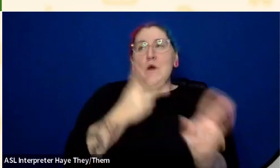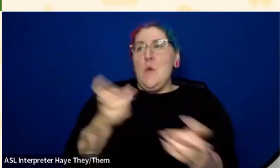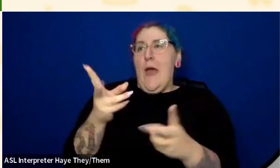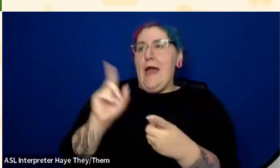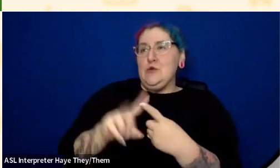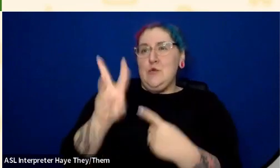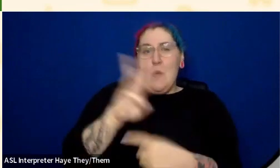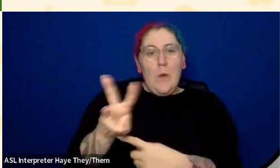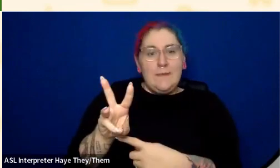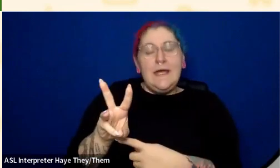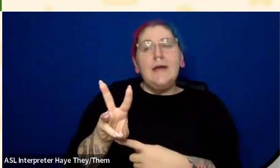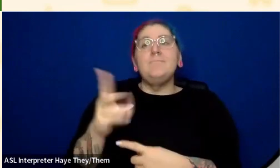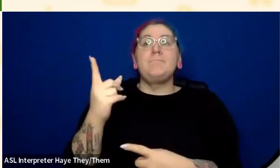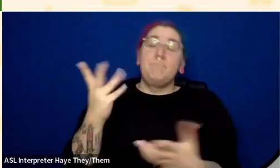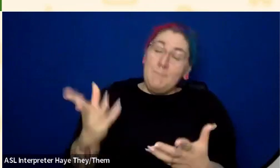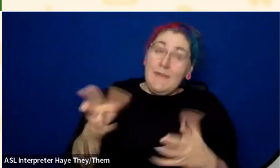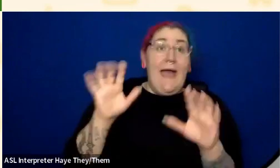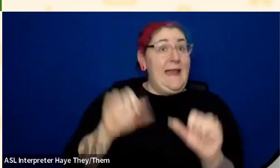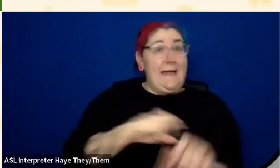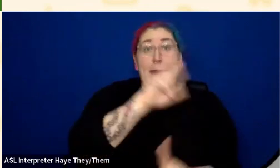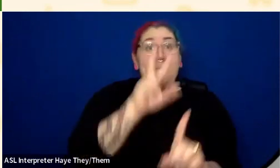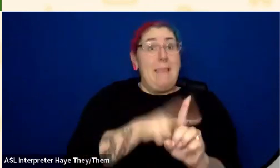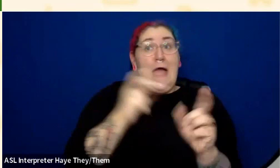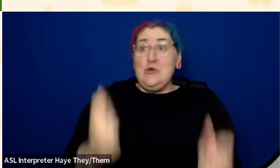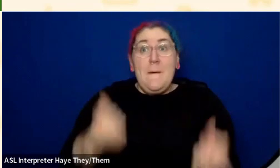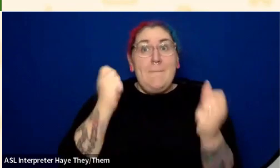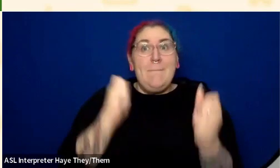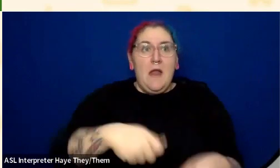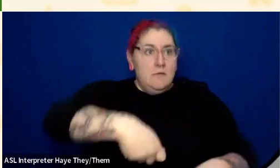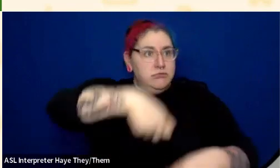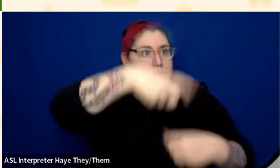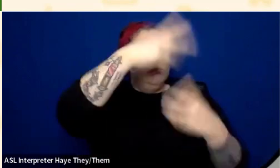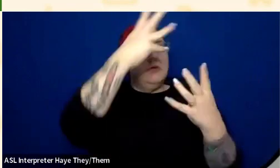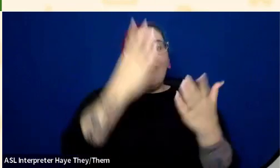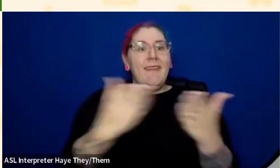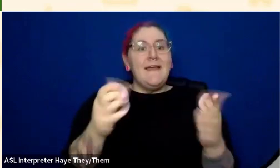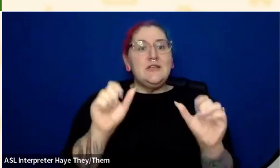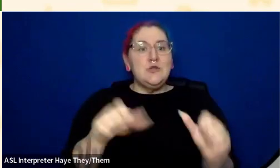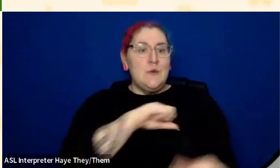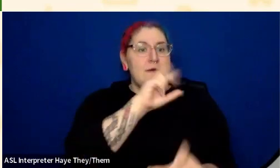de cosas que se pueden agregar a un sitio) ¿es esto necesario? ¿Se puede hacer esto de una manera que no requiera